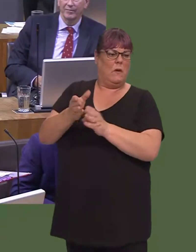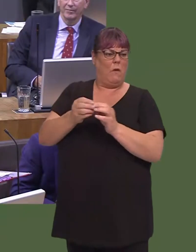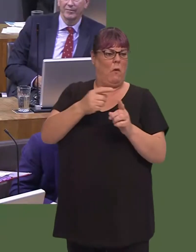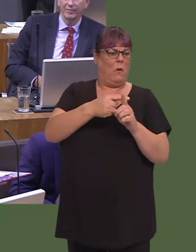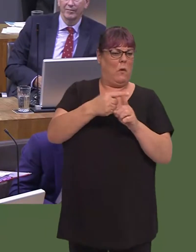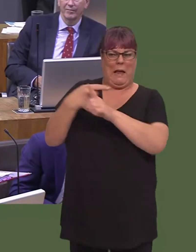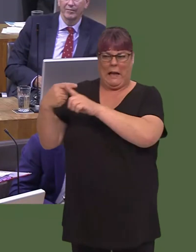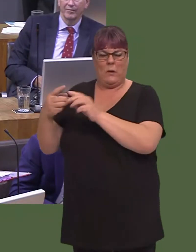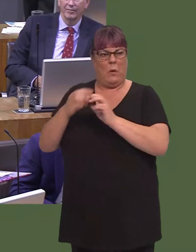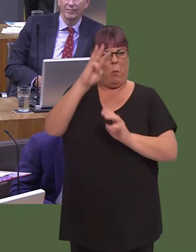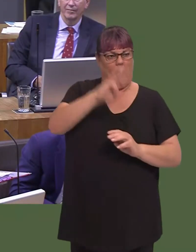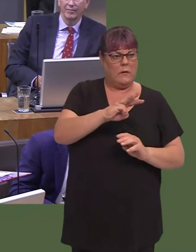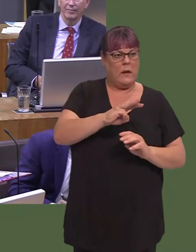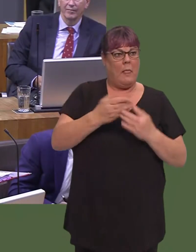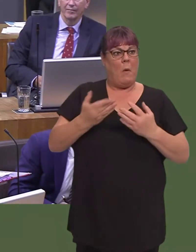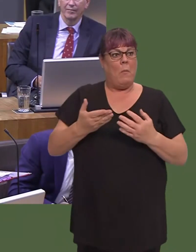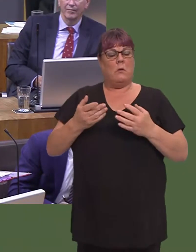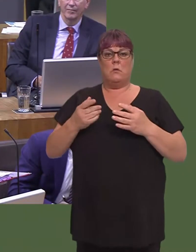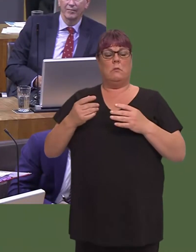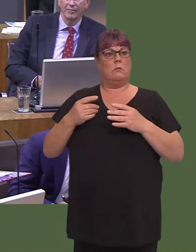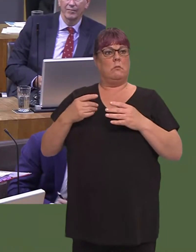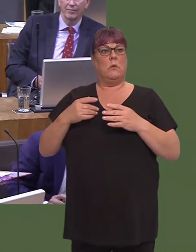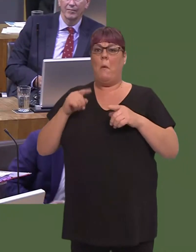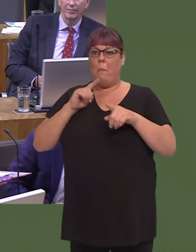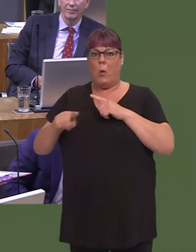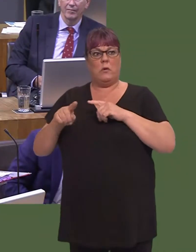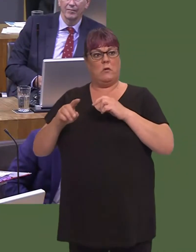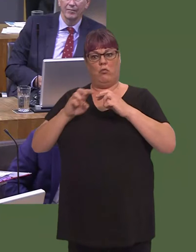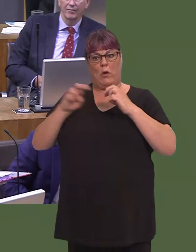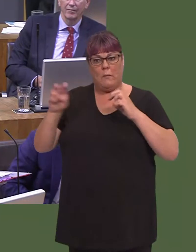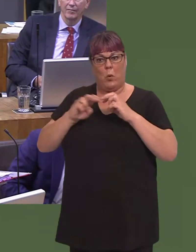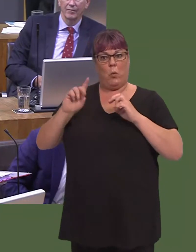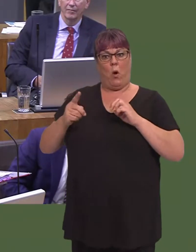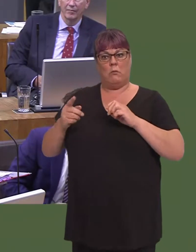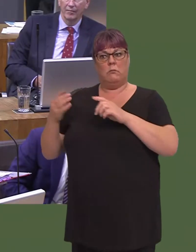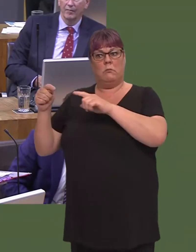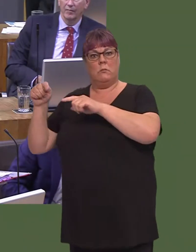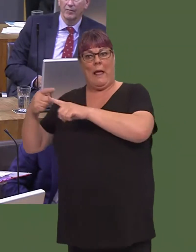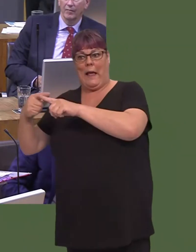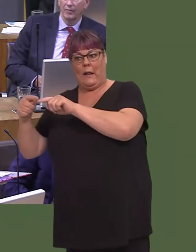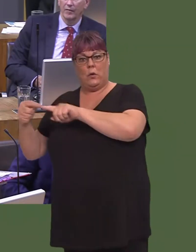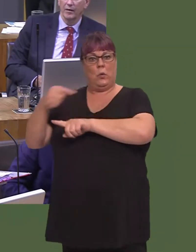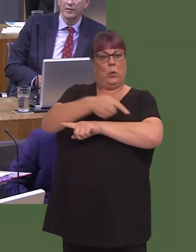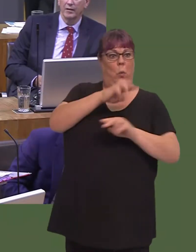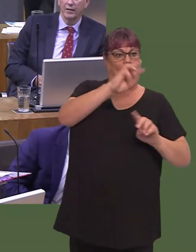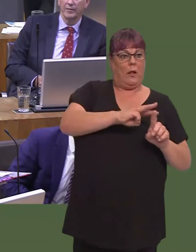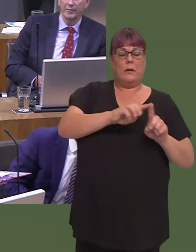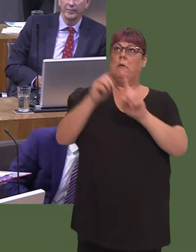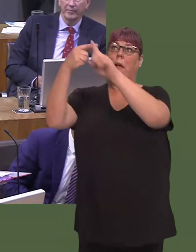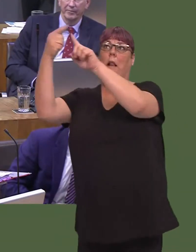mae yna astudiaeth dichonolrwydd i fetro bae Abertawe a Chymoedd y gorllewin. Mae hyn yn amlwg yn gam pwysig ymlaen wrth ddatblygu system drafnidiaeth gyhoeddus fodern yn ne-orllewin